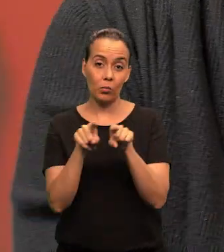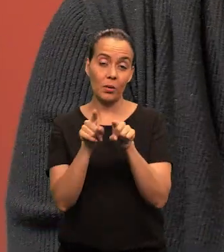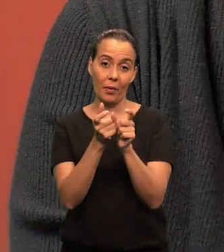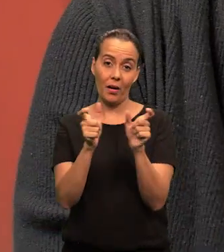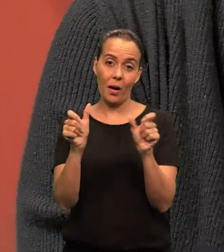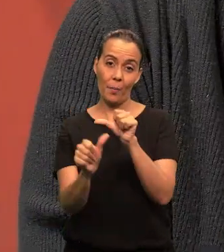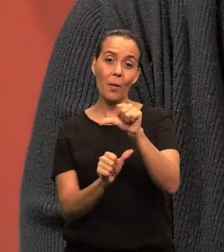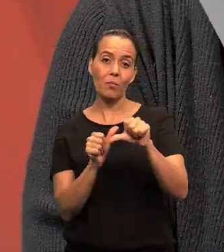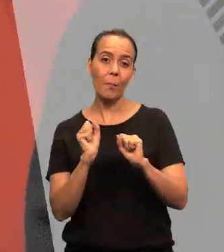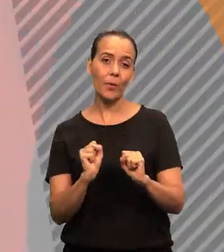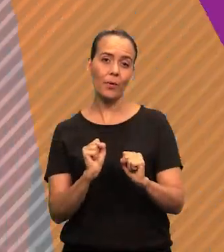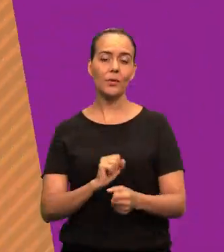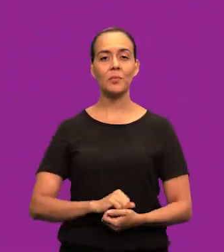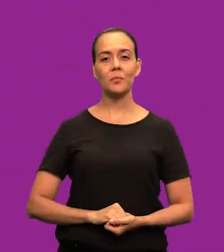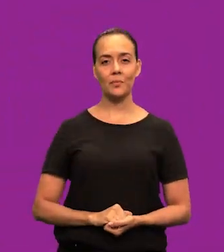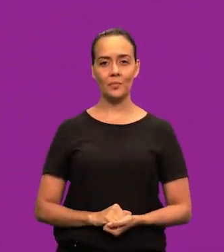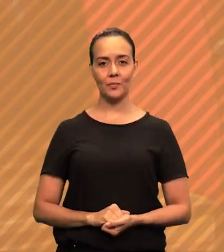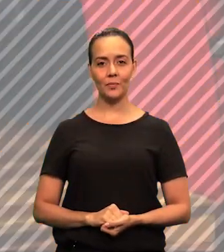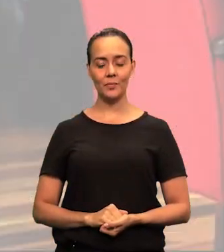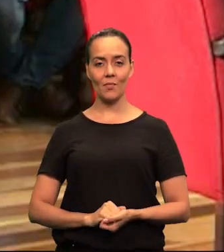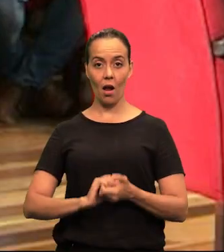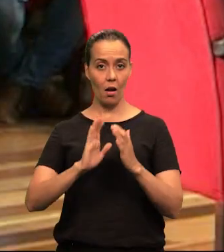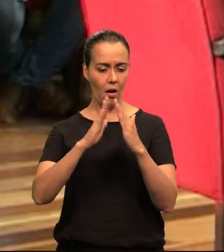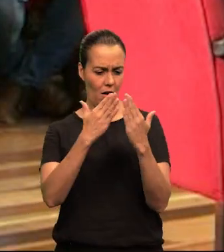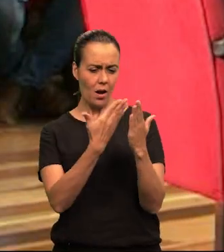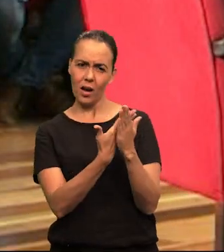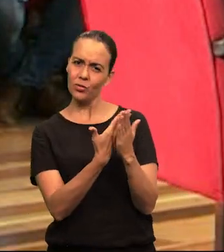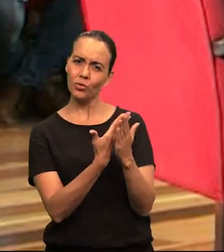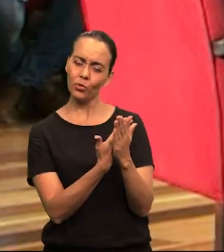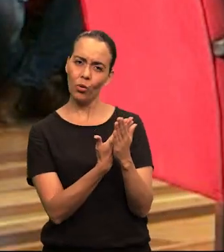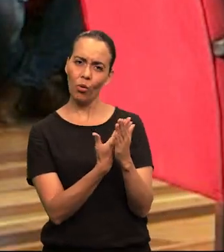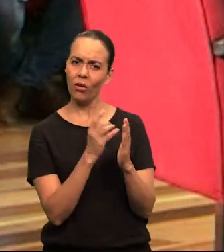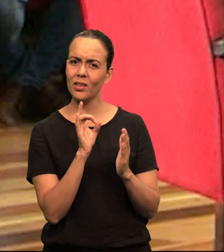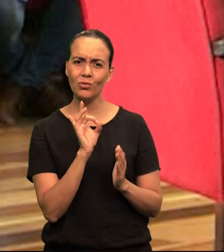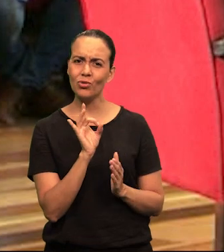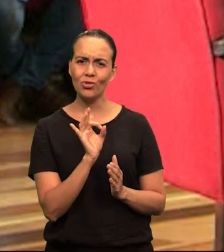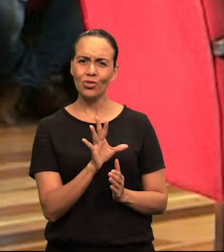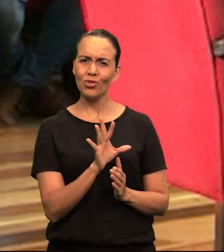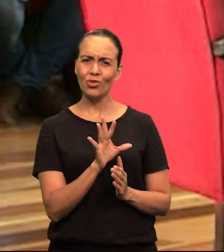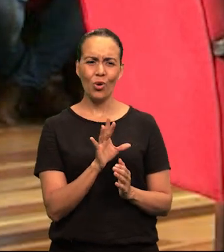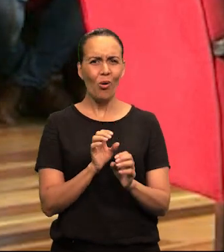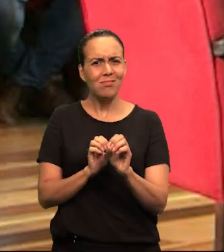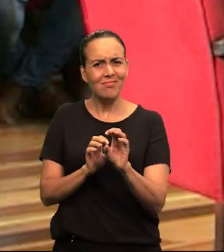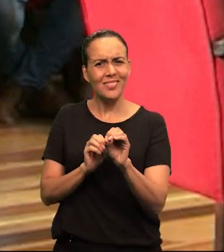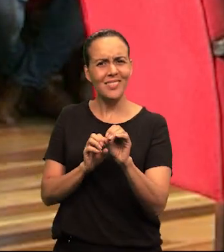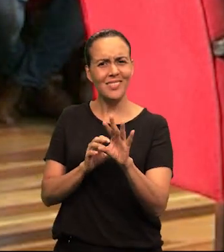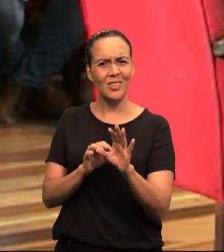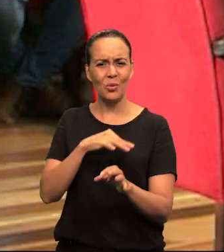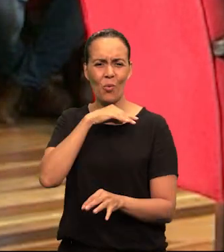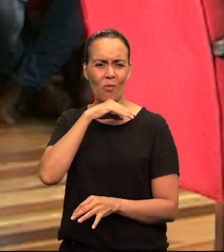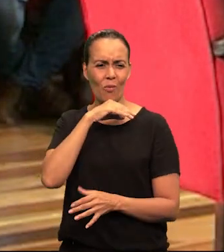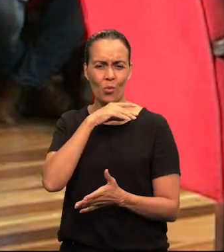a própria gramática. [Mario Sergio Cortella] Que a escola também soterrou você com muita coisa absolutamente inútil.